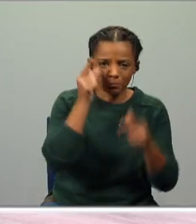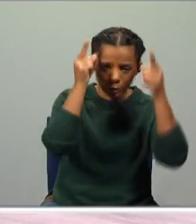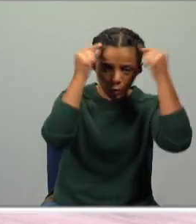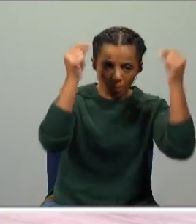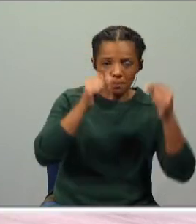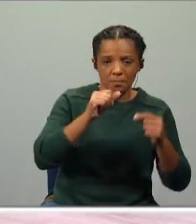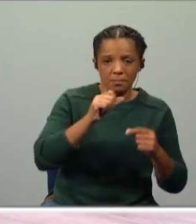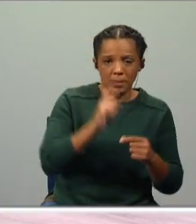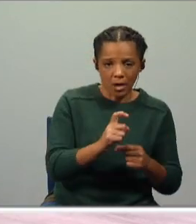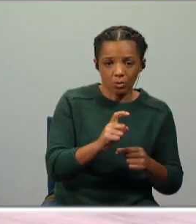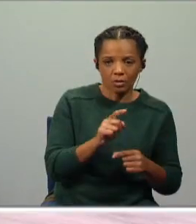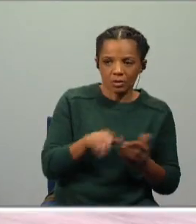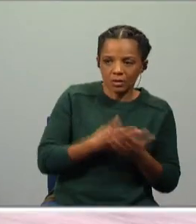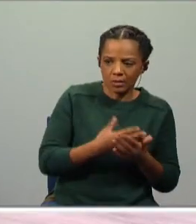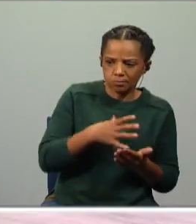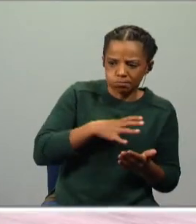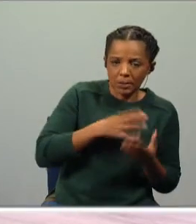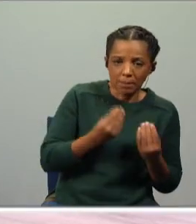Por ter medo dele e começar a fugir.